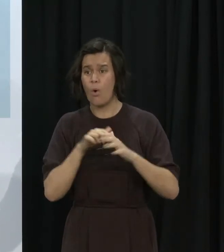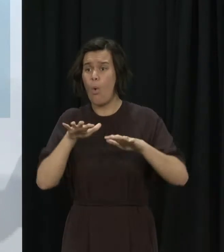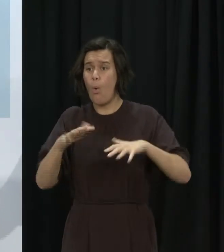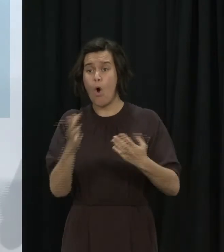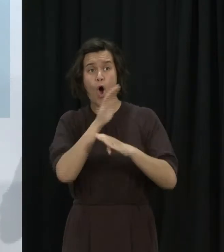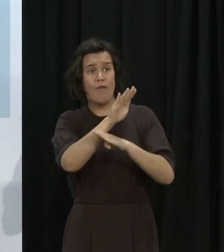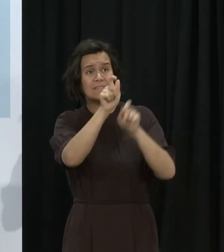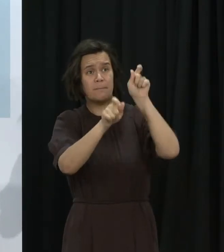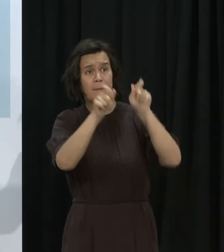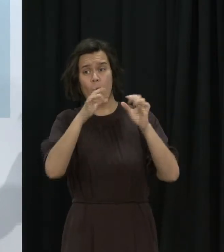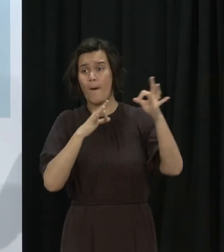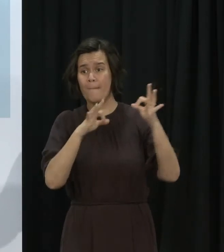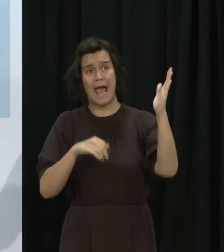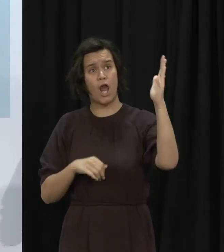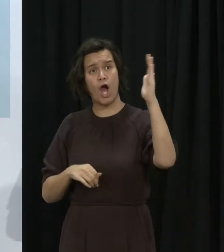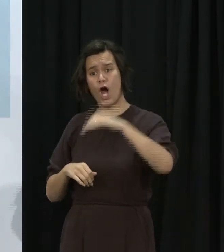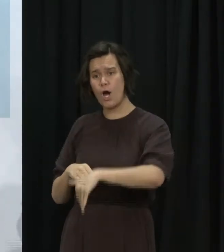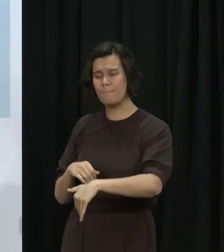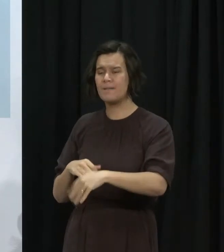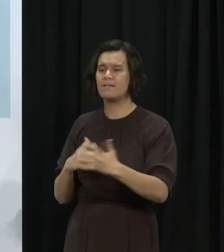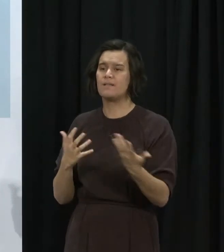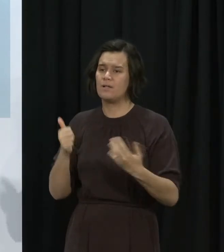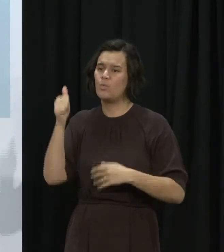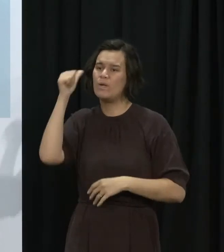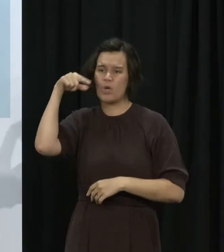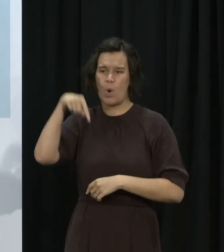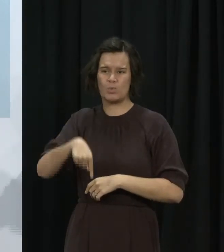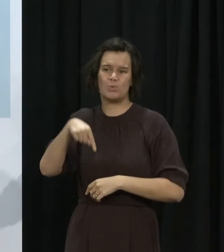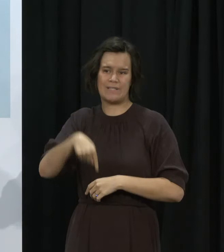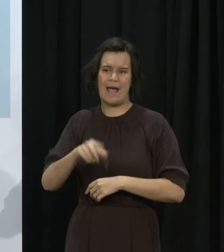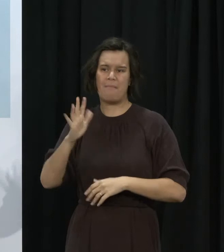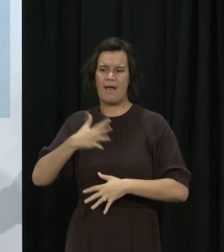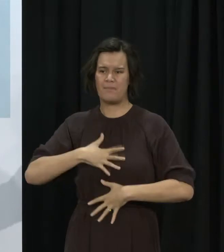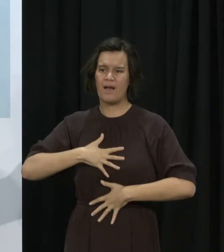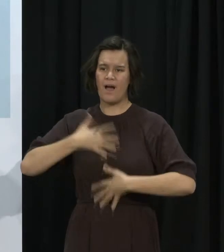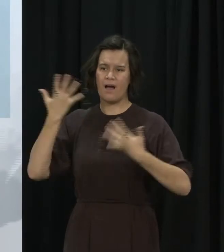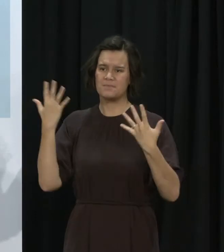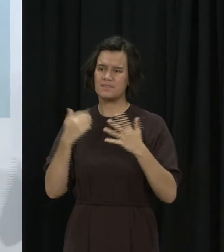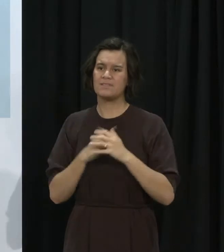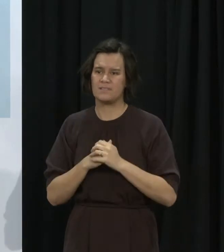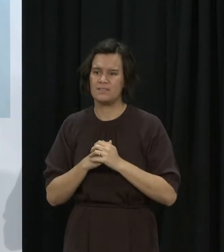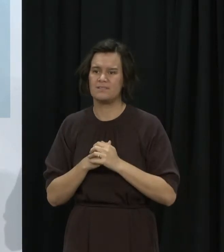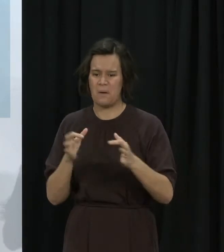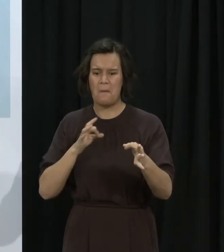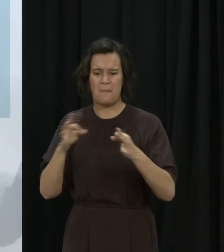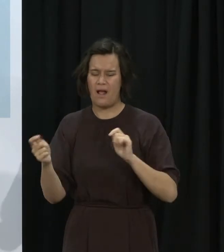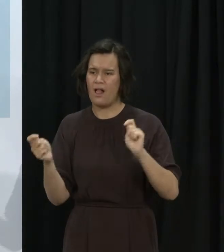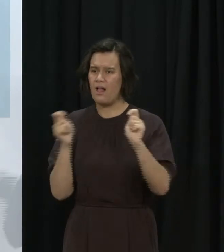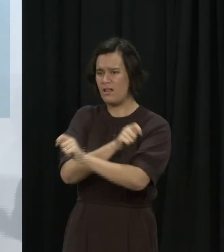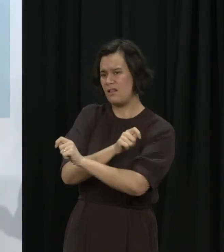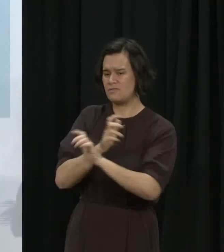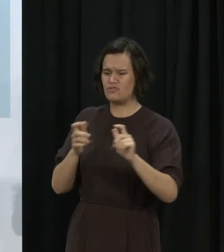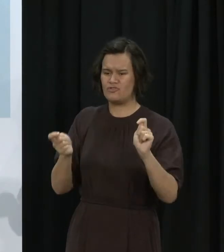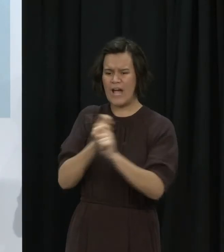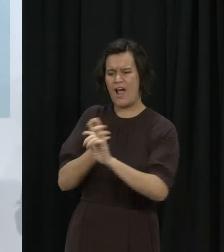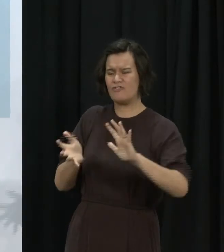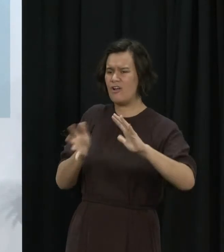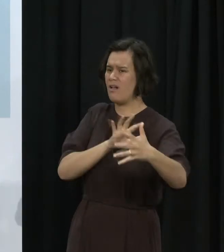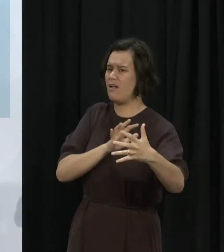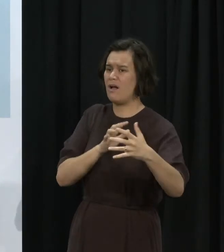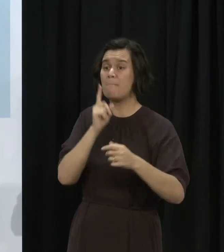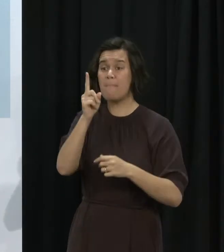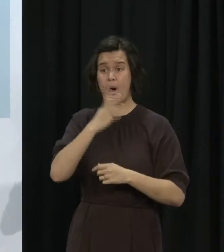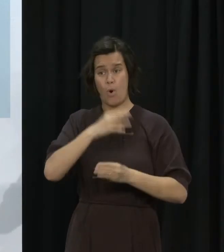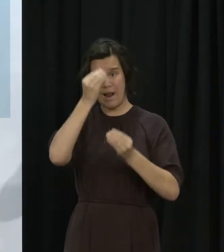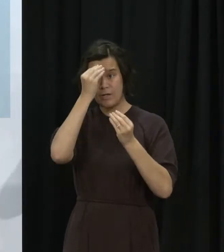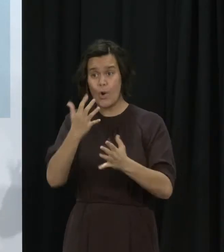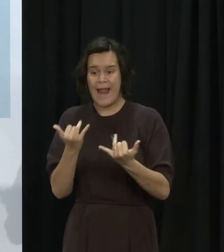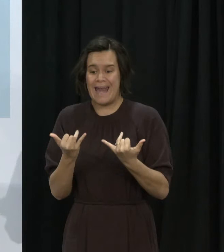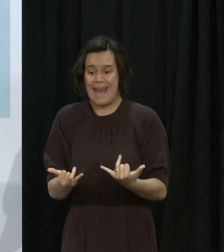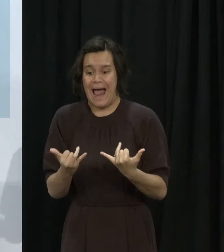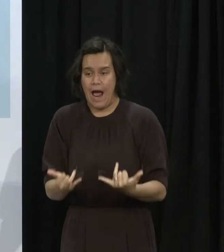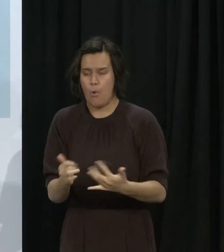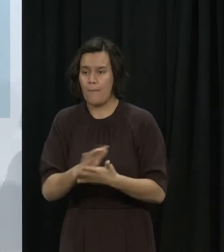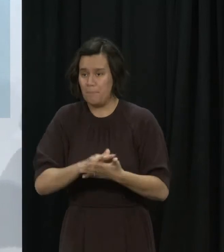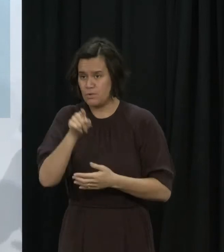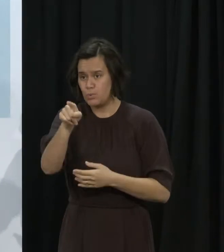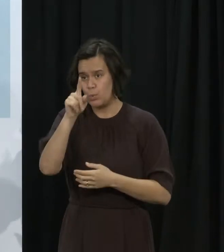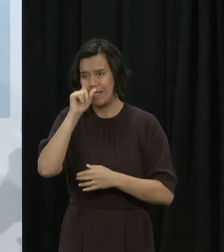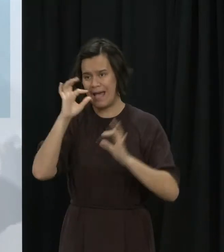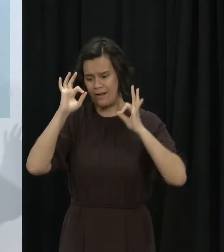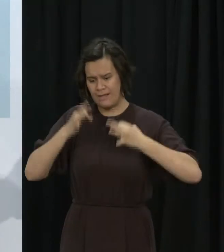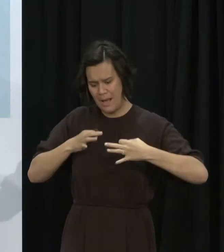maatau mahere mo te raumati. Mo